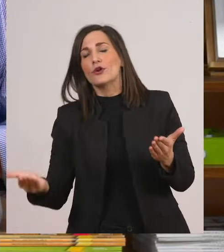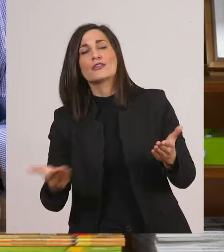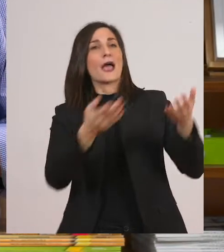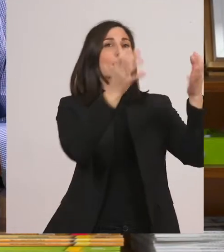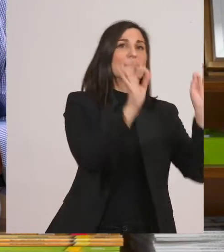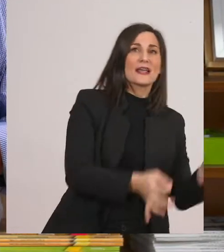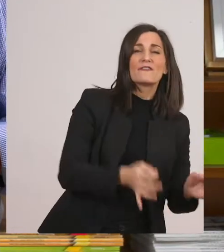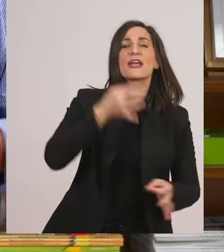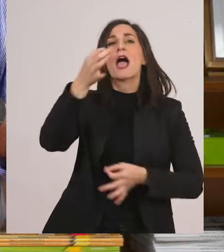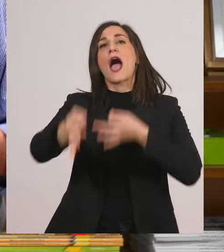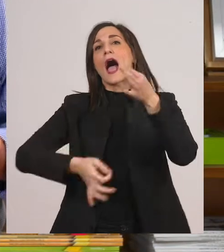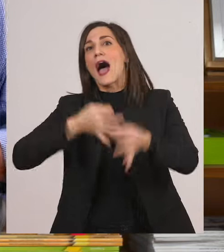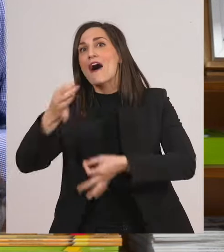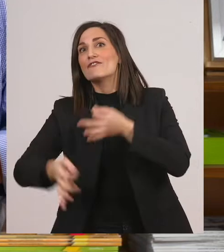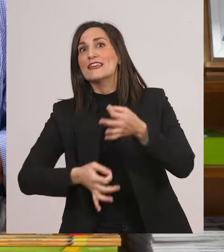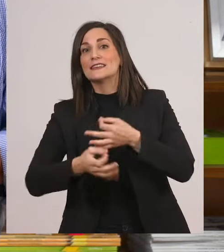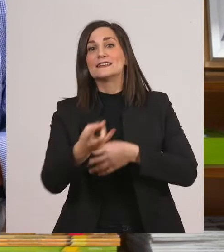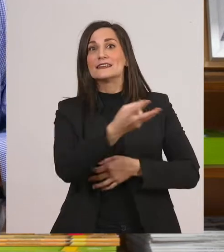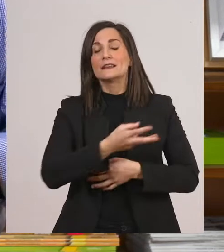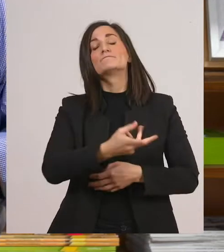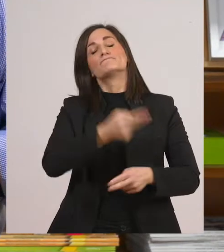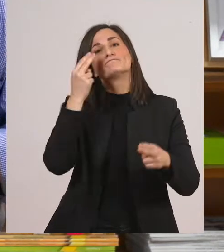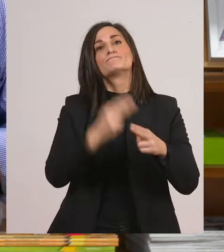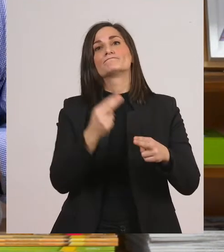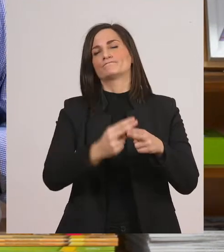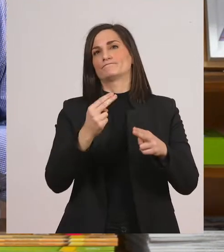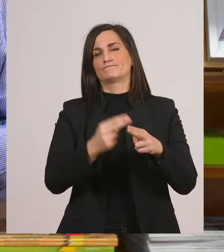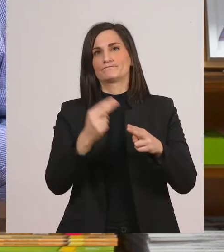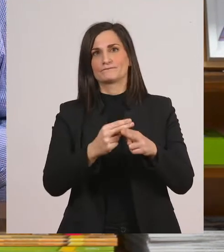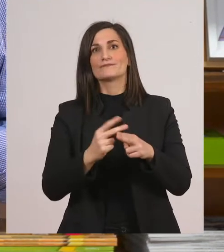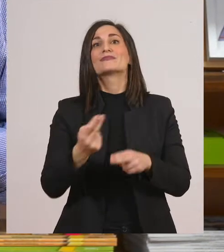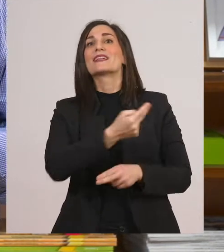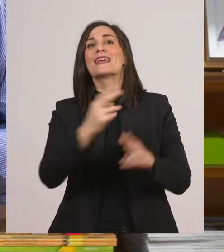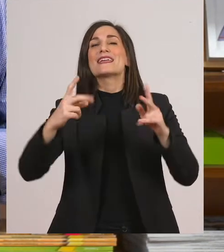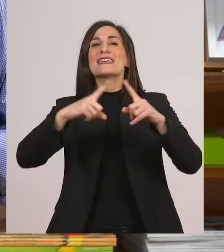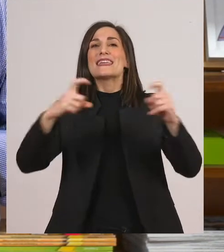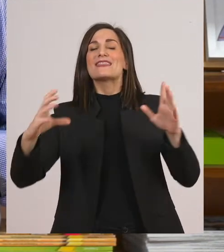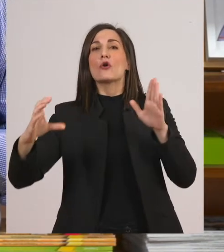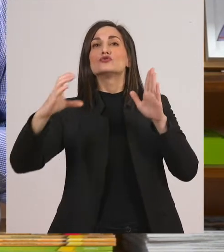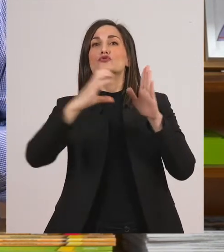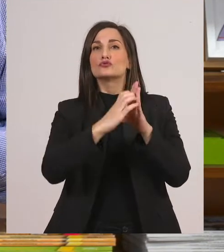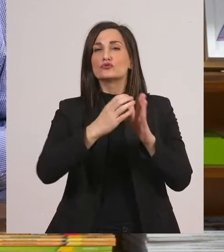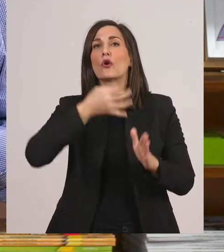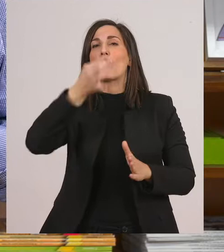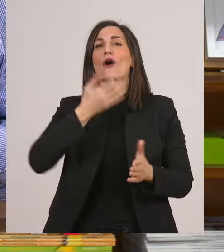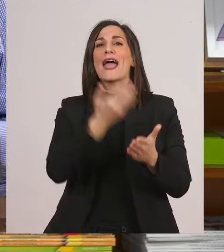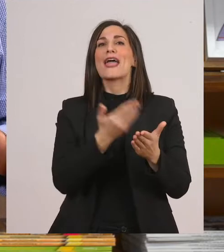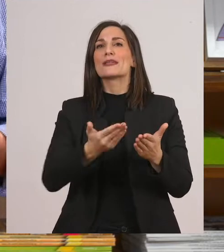αφήγηση είναι ένα πολύ βασικό κειμενικό είδος. Το οποίο σχετίζεται, έχει πάρα πολύ μεγάλη σχέση, και με την ιστορία μας.